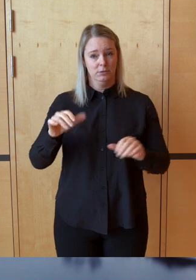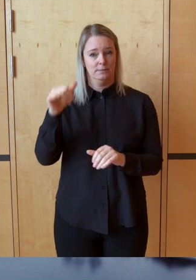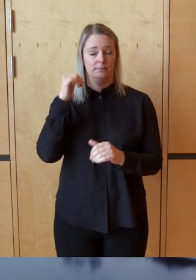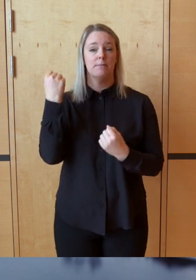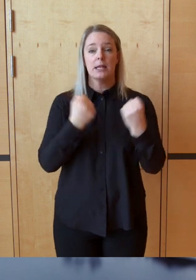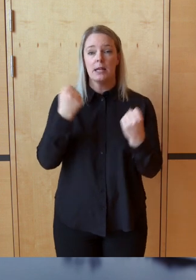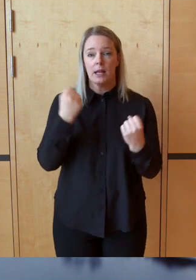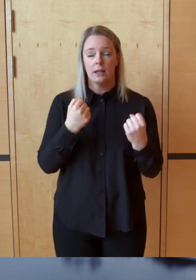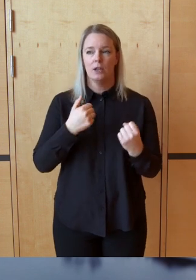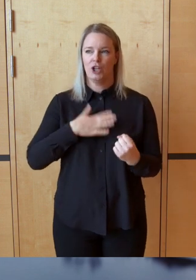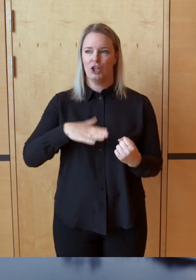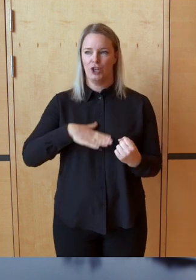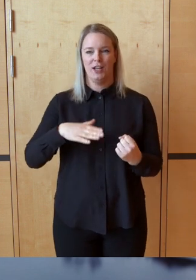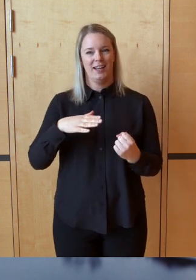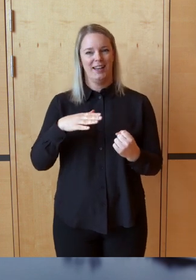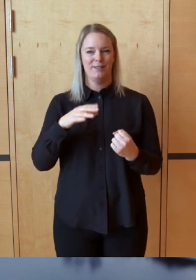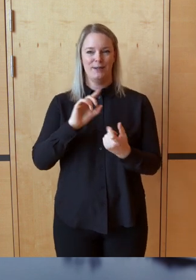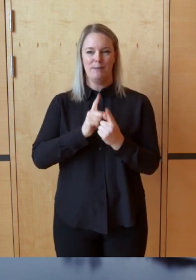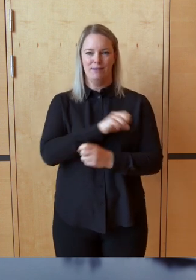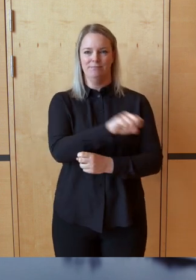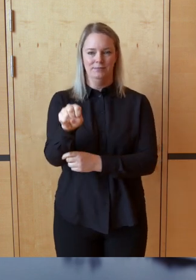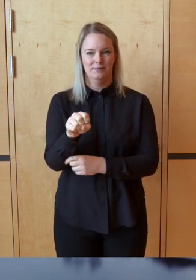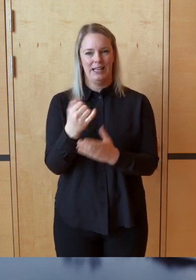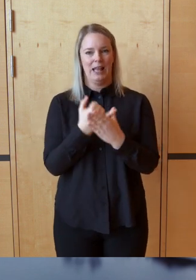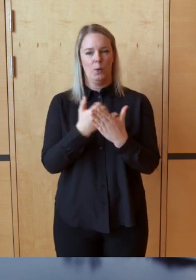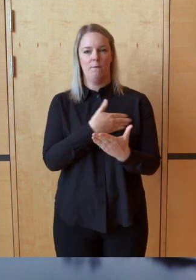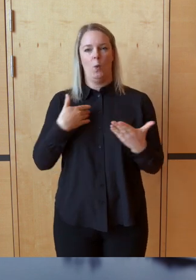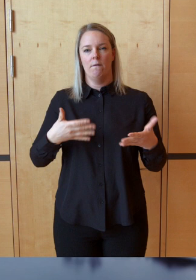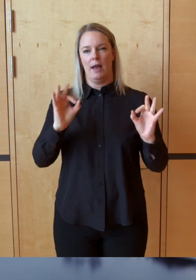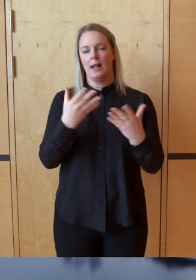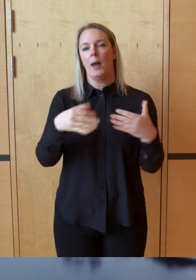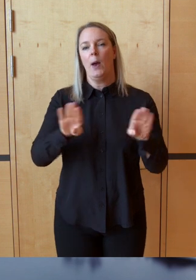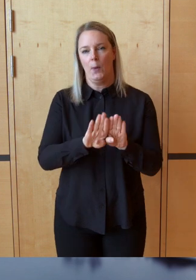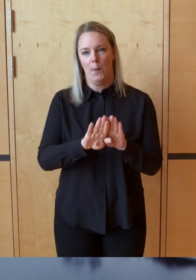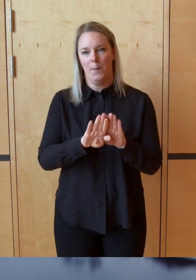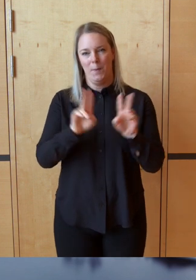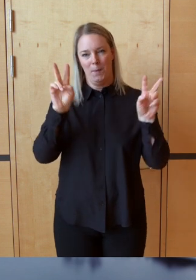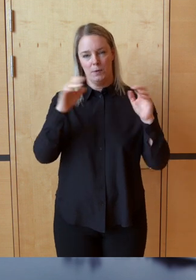Dominerade det offentliga rummet på det sättet och det tycker vi är orimligt så det stod inte